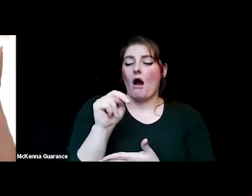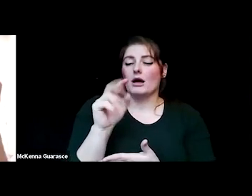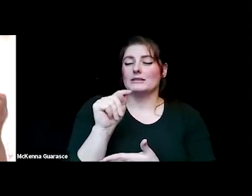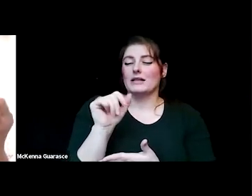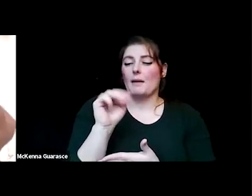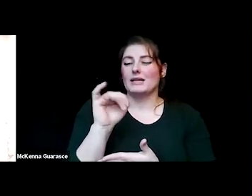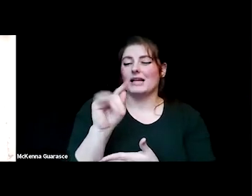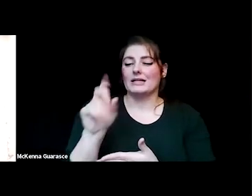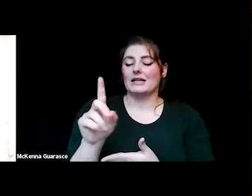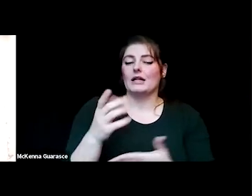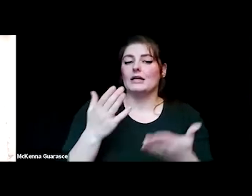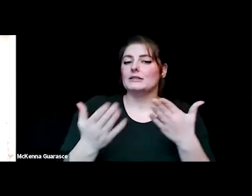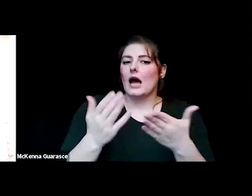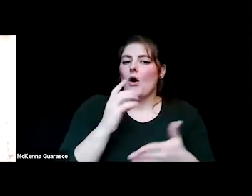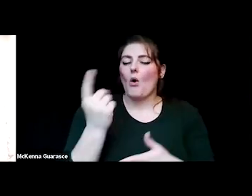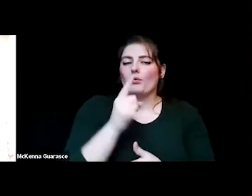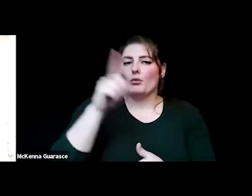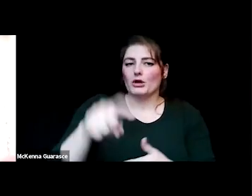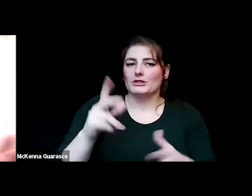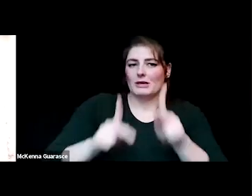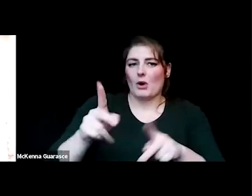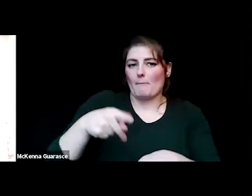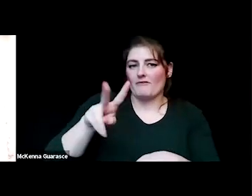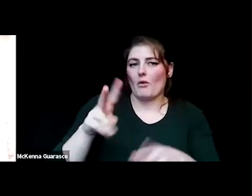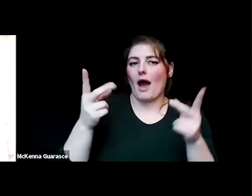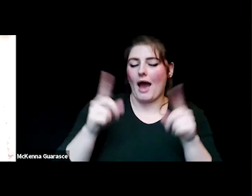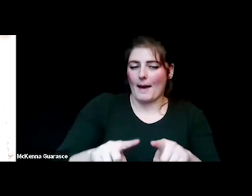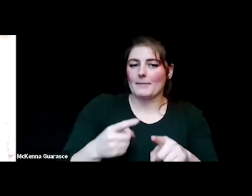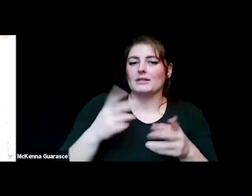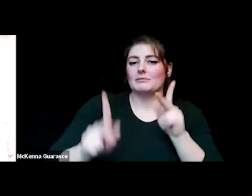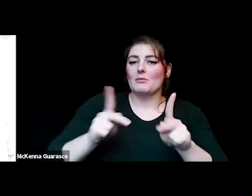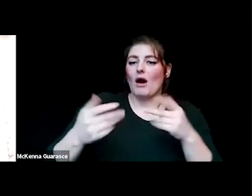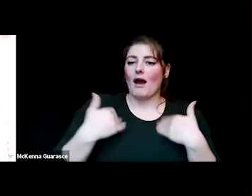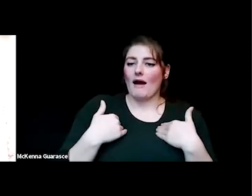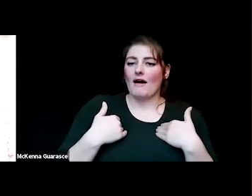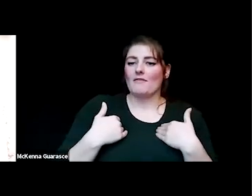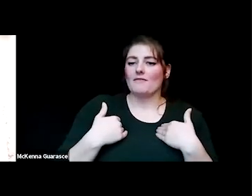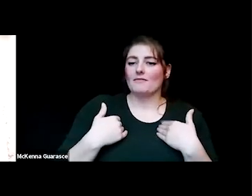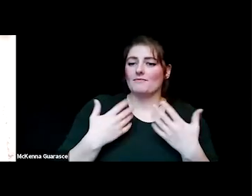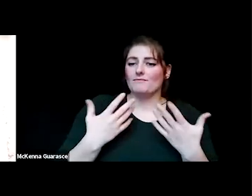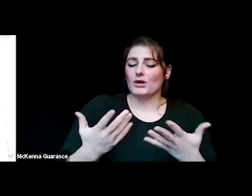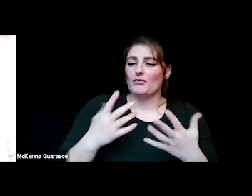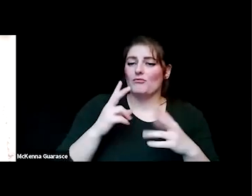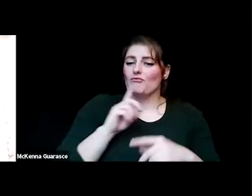que tendía la gente de Parkview. Son dudas que tiene la gente en cualquier lugar a donde vayamos,